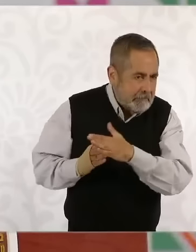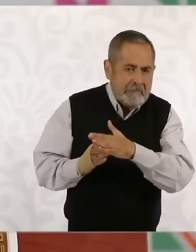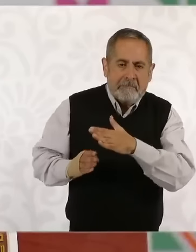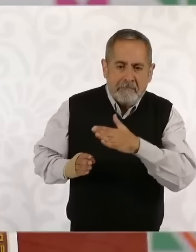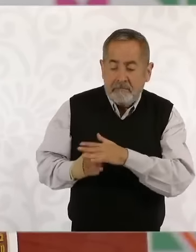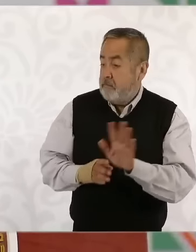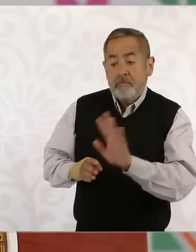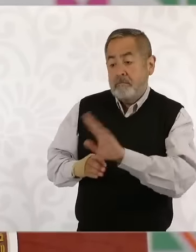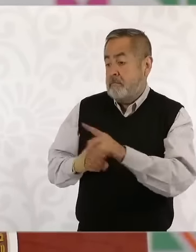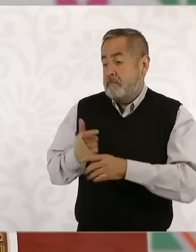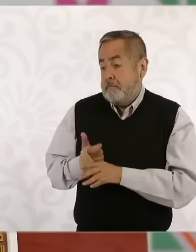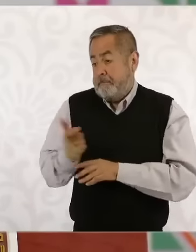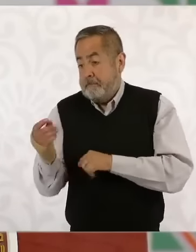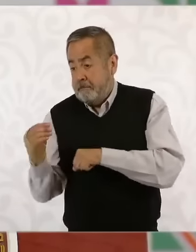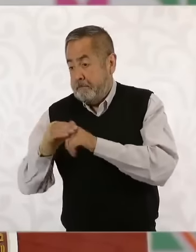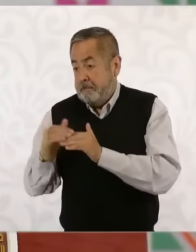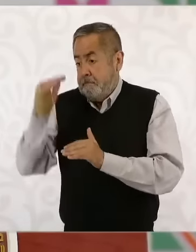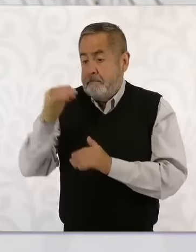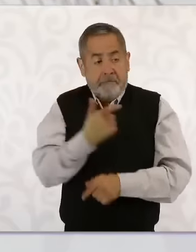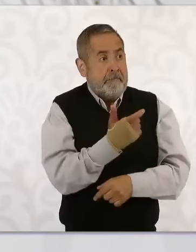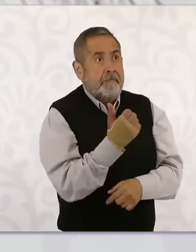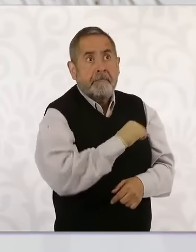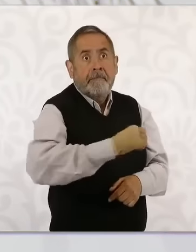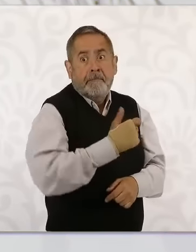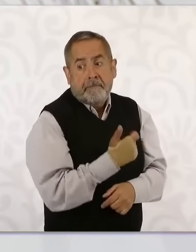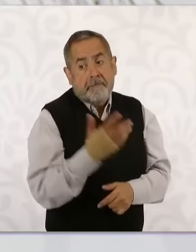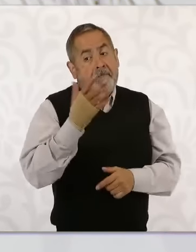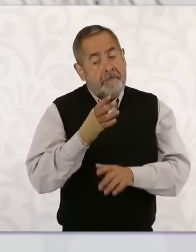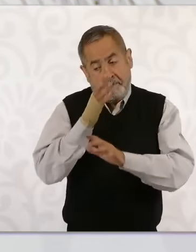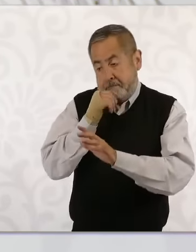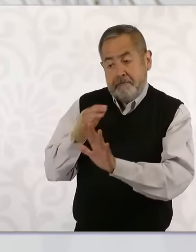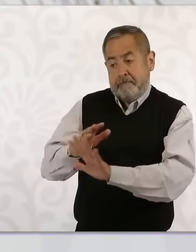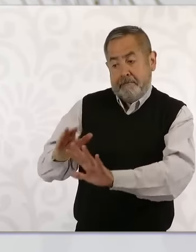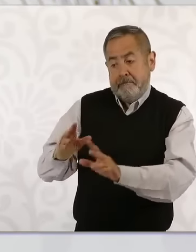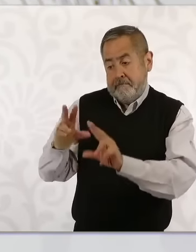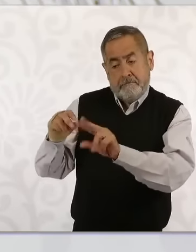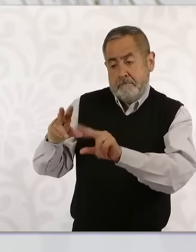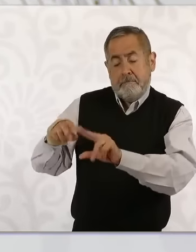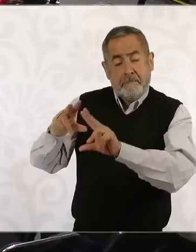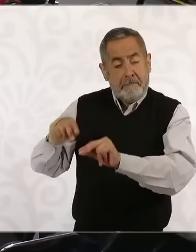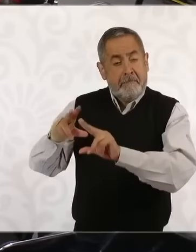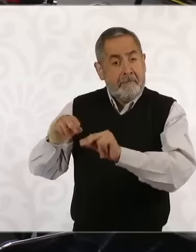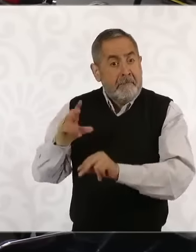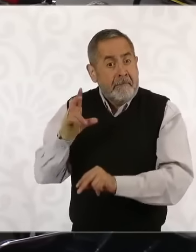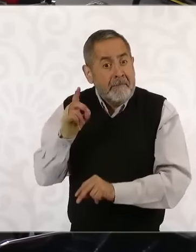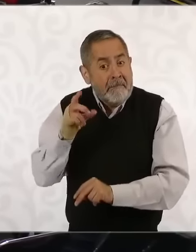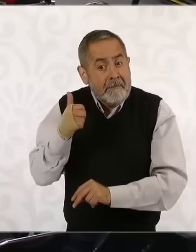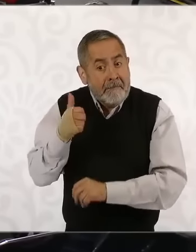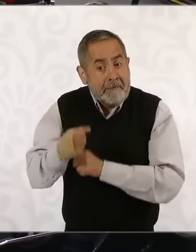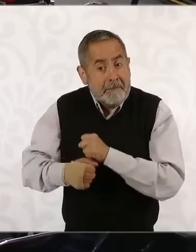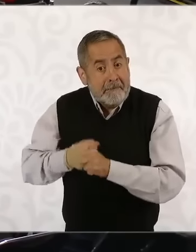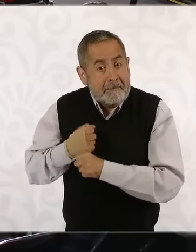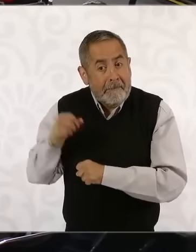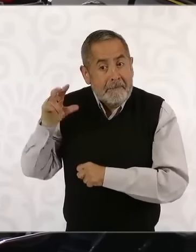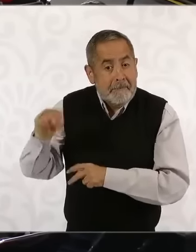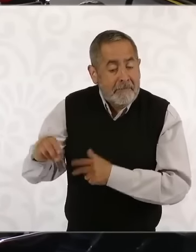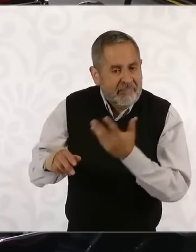inflación y que querían mantener la inversión. Presidenta. Sí. Entonces, llamar pues esta idea